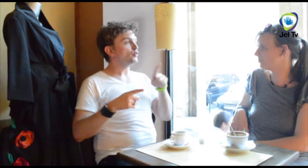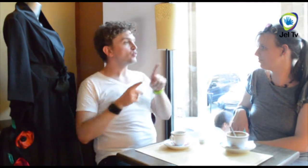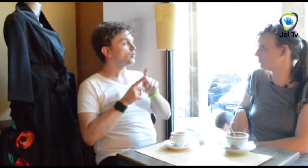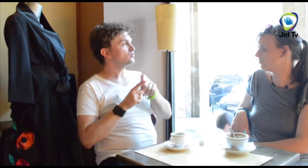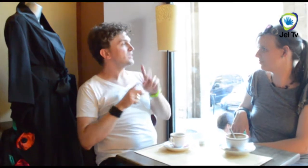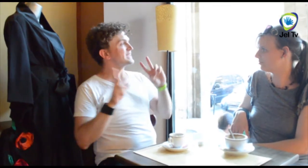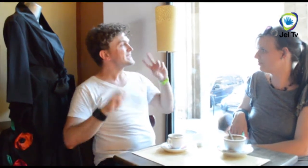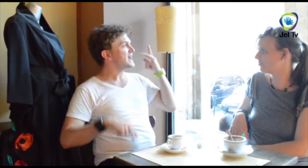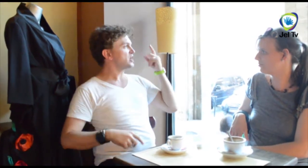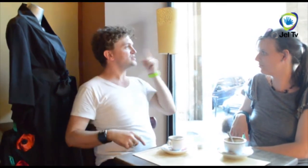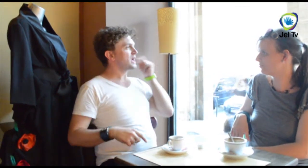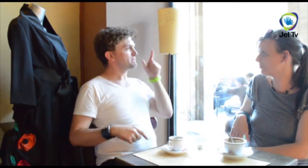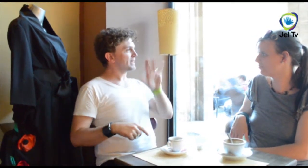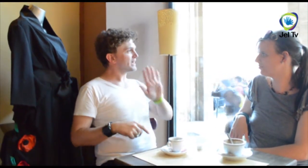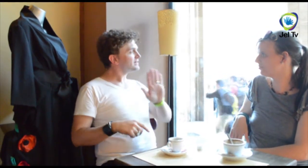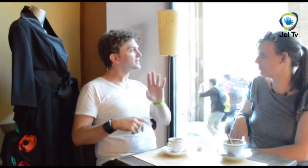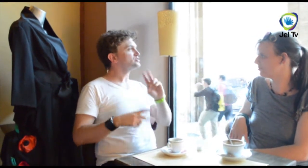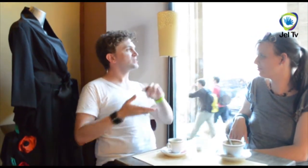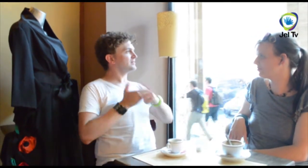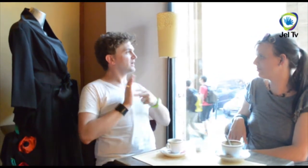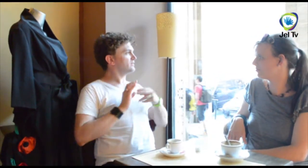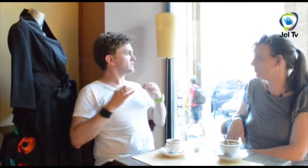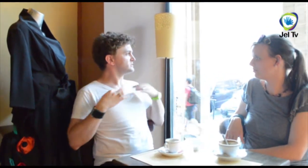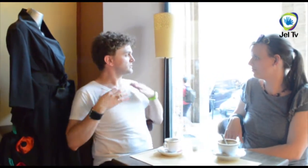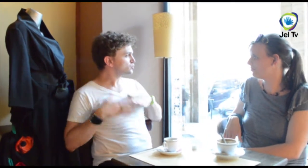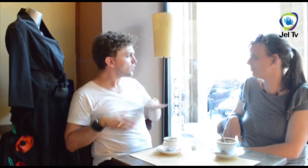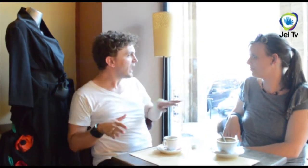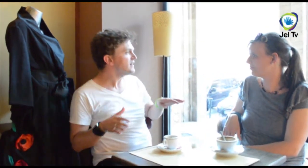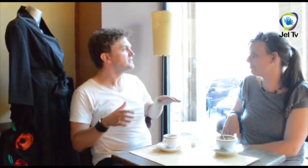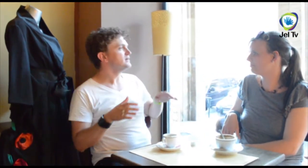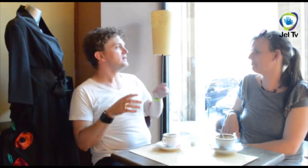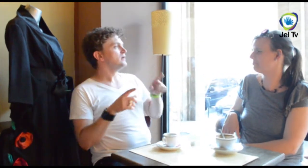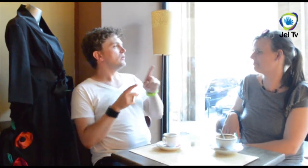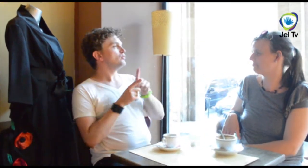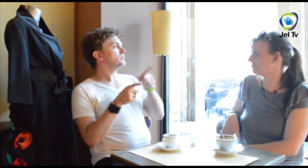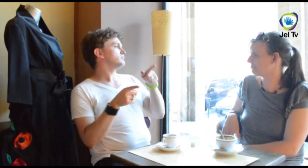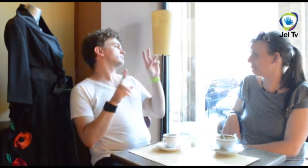Volt olyan, hogy híres embernek kellett tervezni fellépő ruhát.